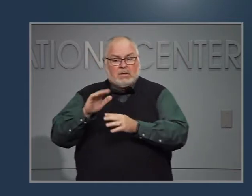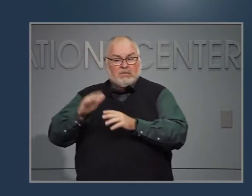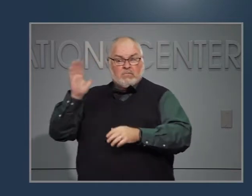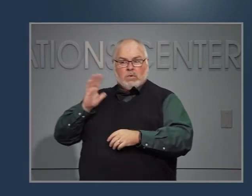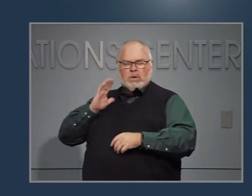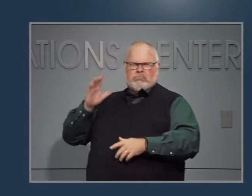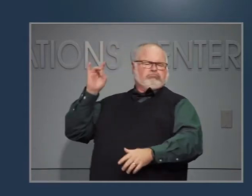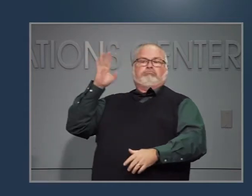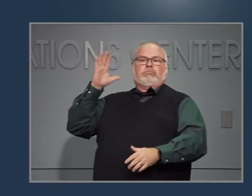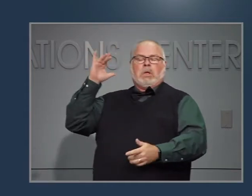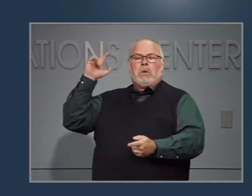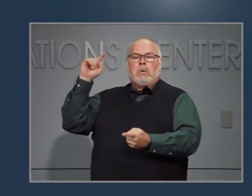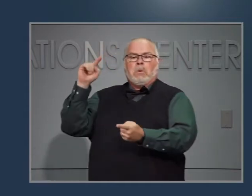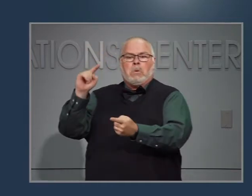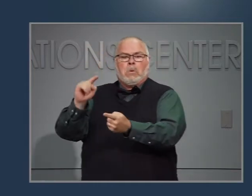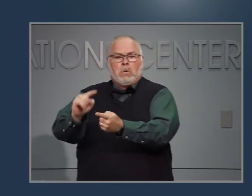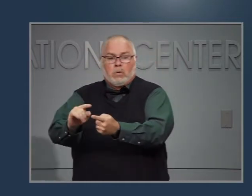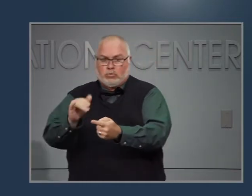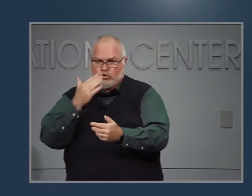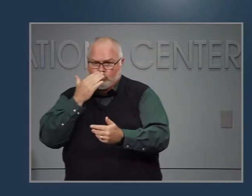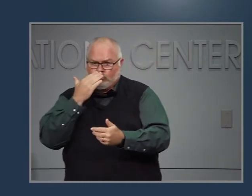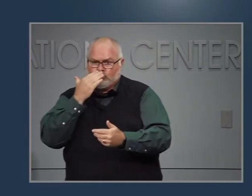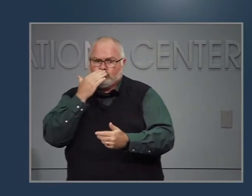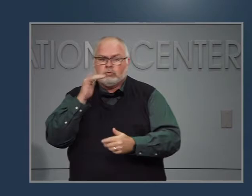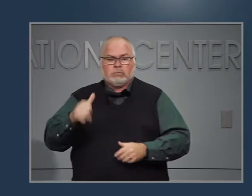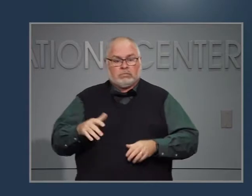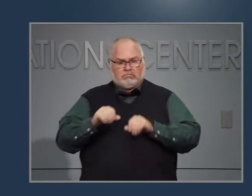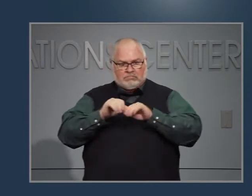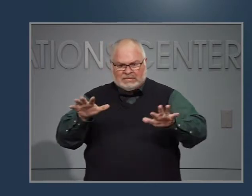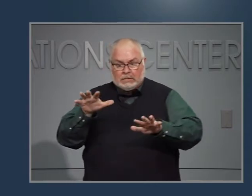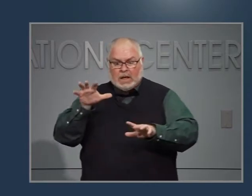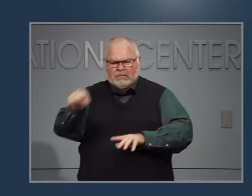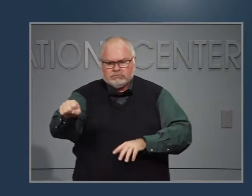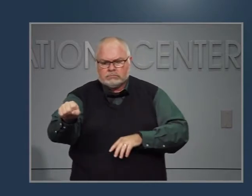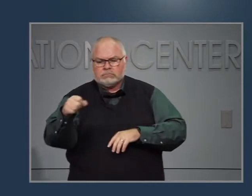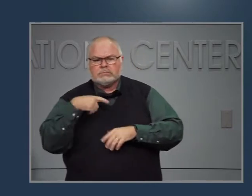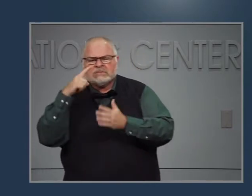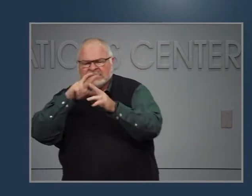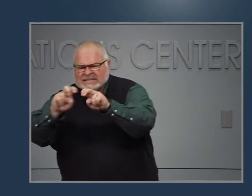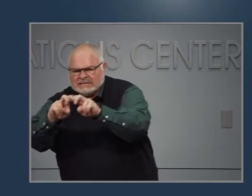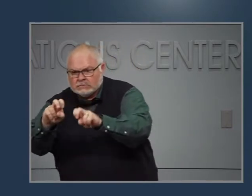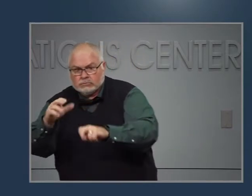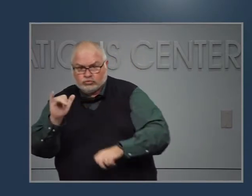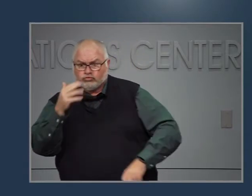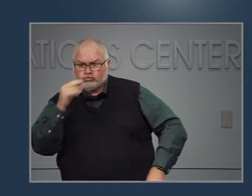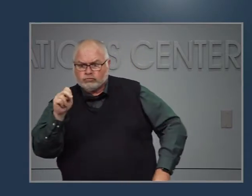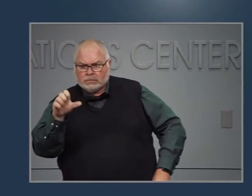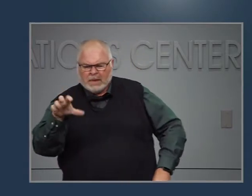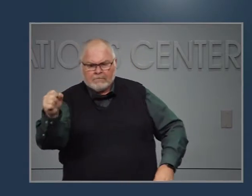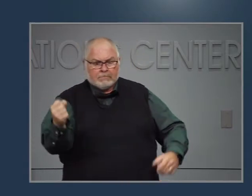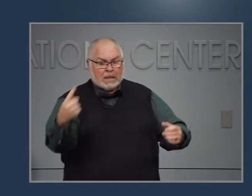brotes seis tan resolviendo más rápido, todo son buenas noticias. Ahora al habla de gráficas.